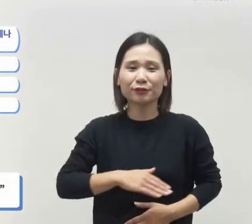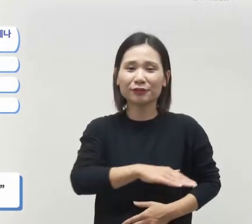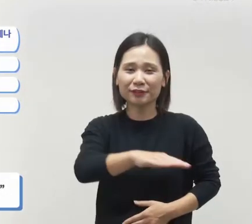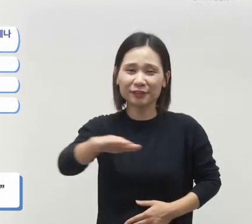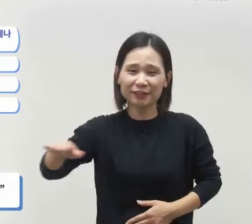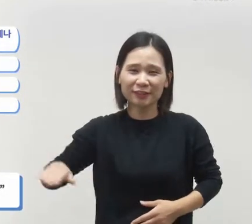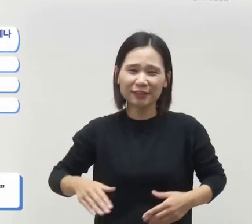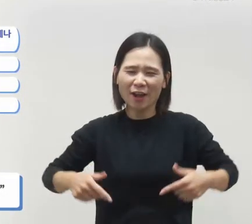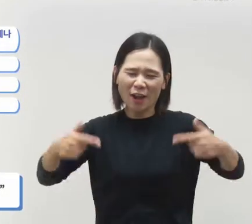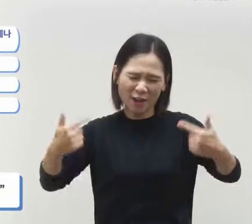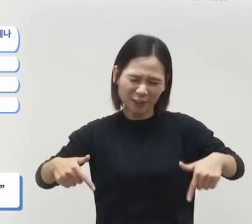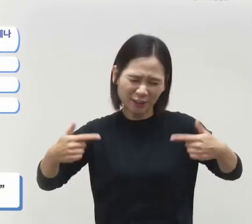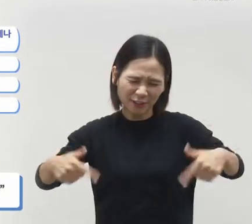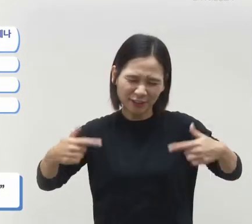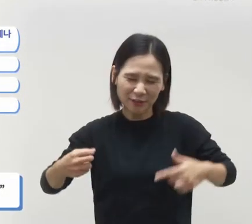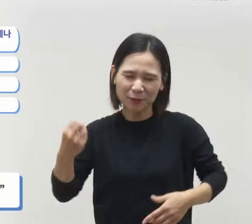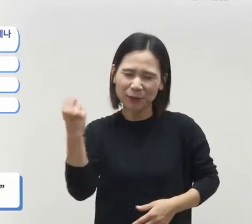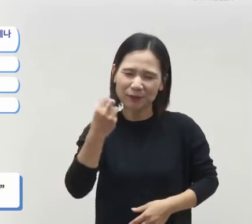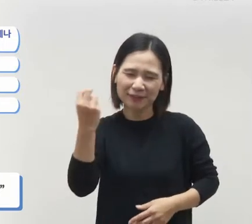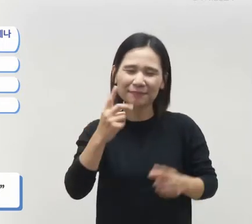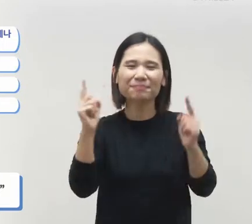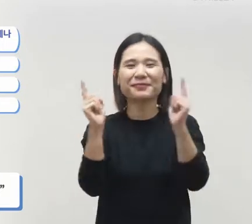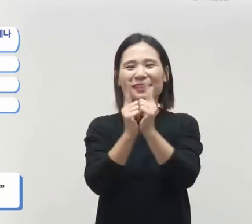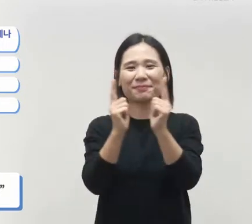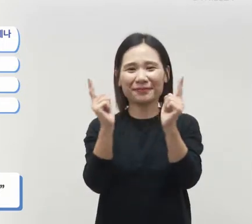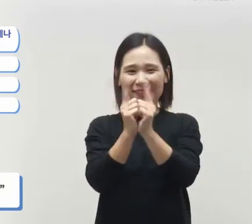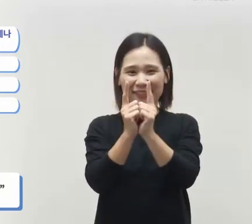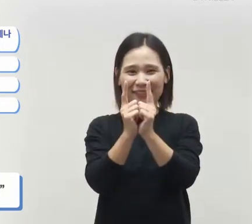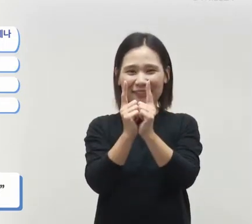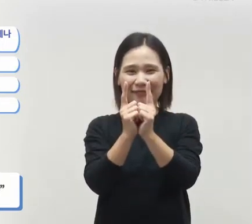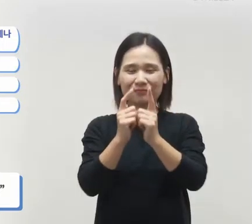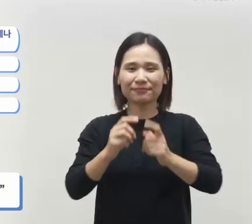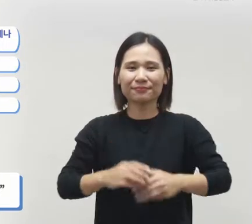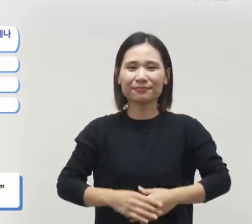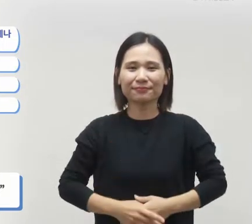우리는 언제나 다시 만나